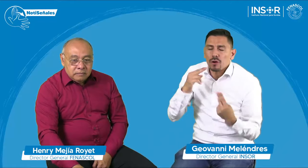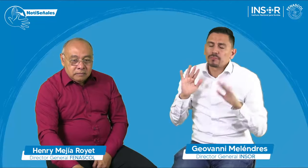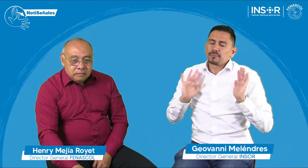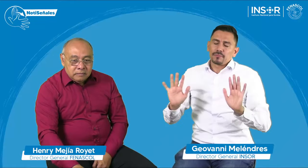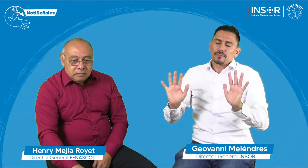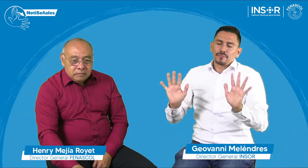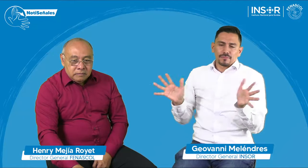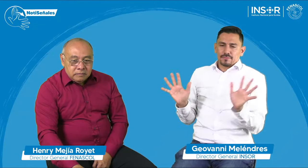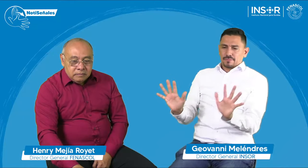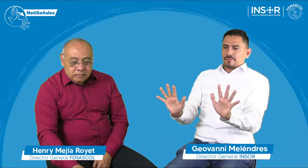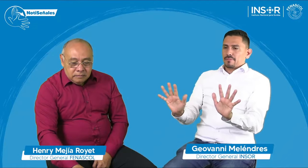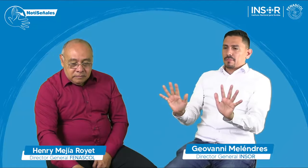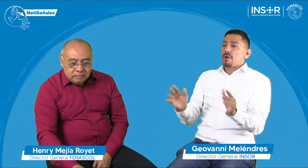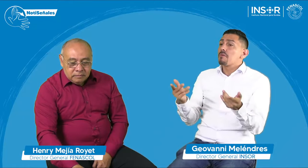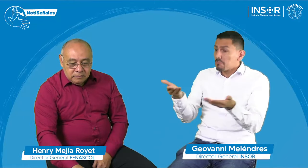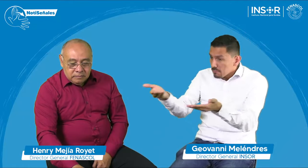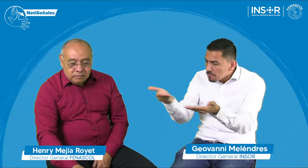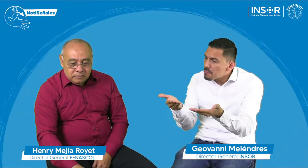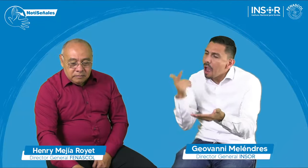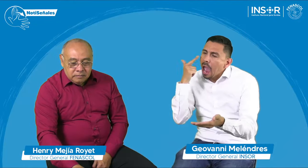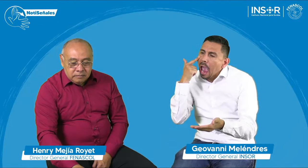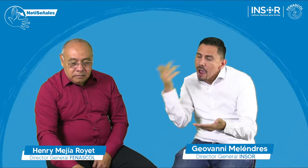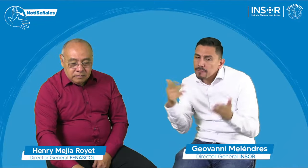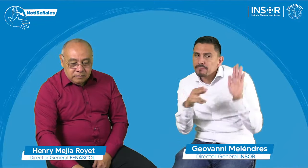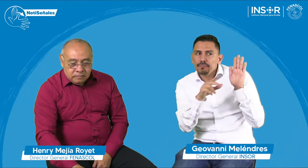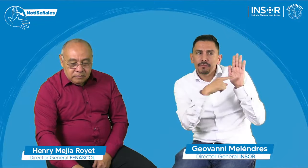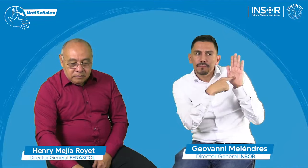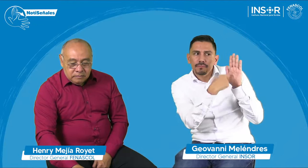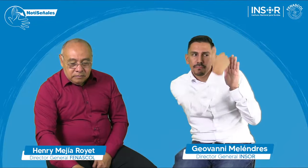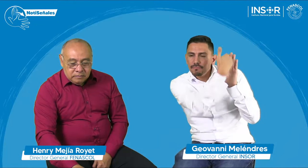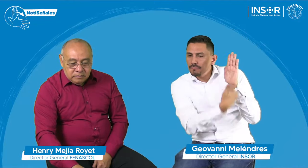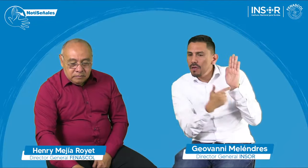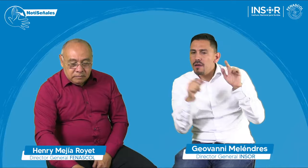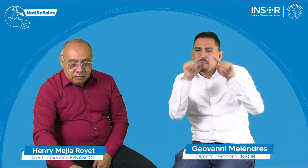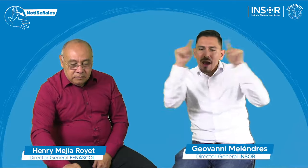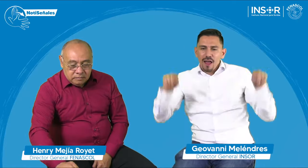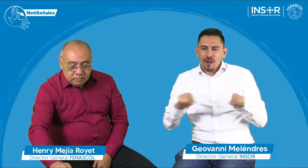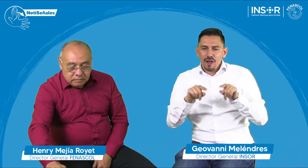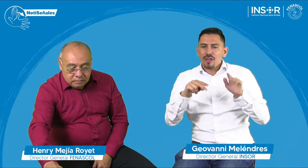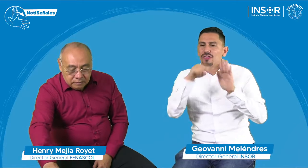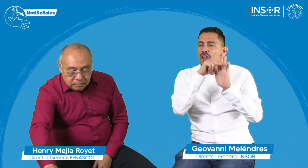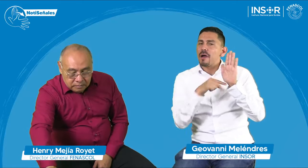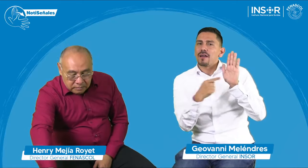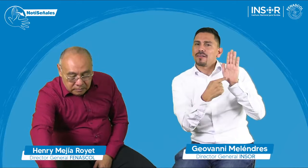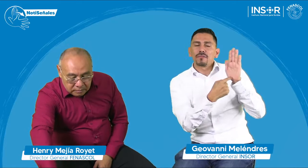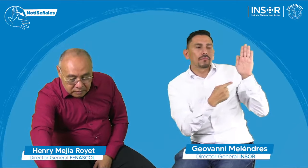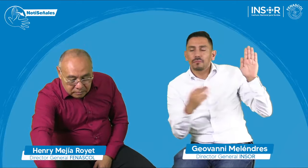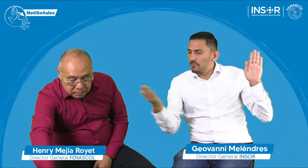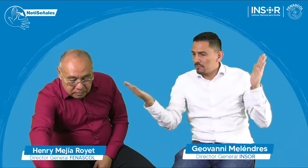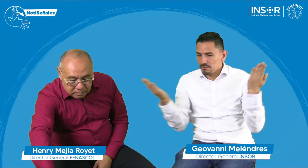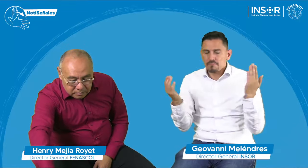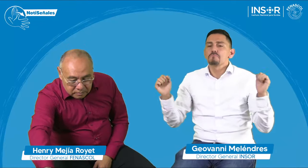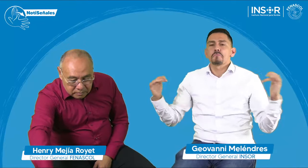rigen no podemos decidir y pensar que podemos hacer todo y comprometernos, no. Primero que